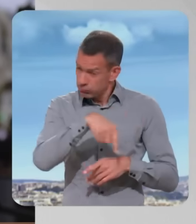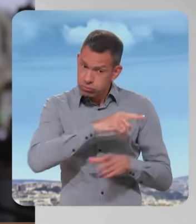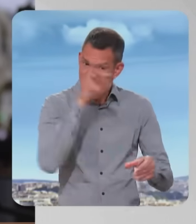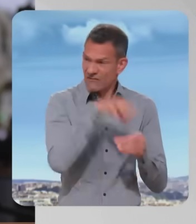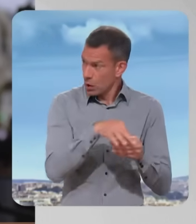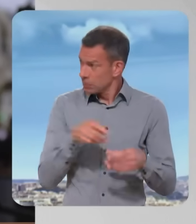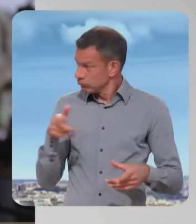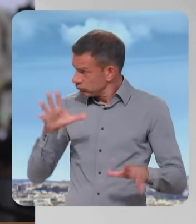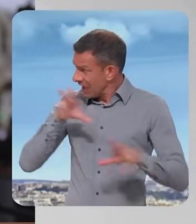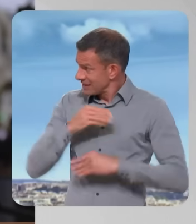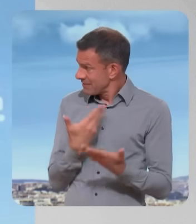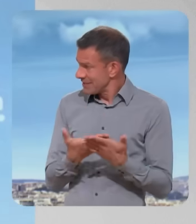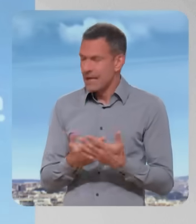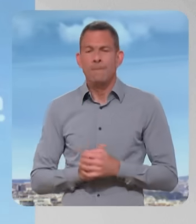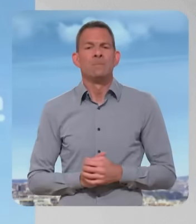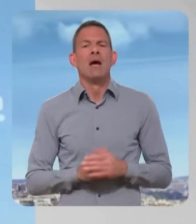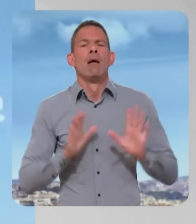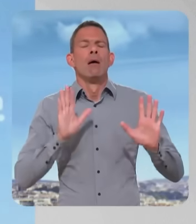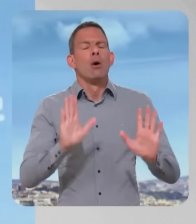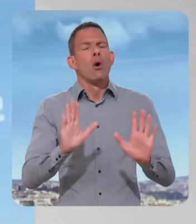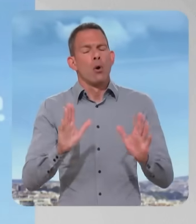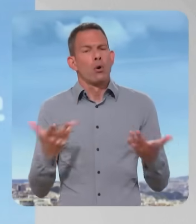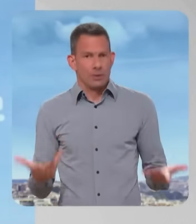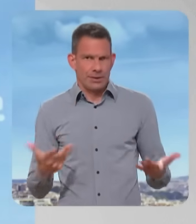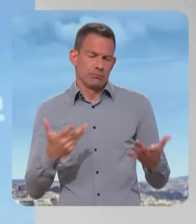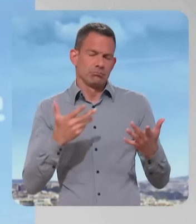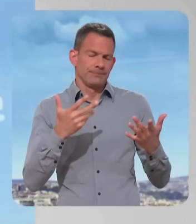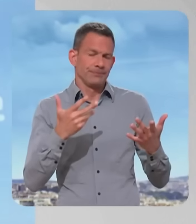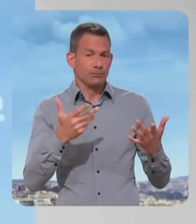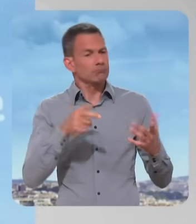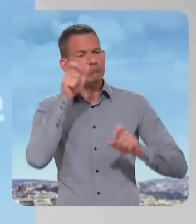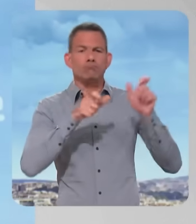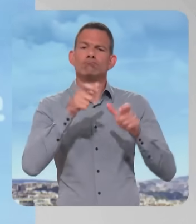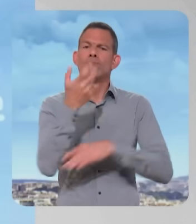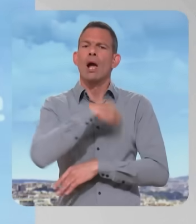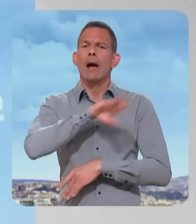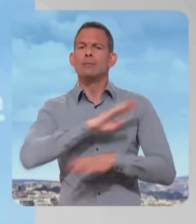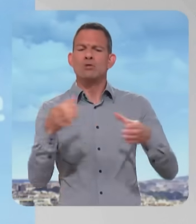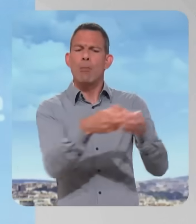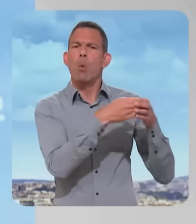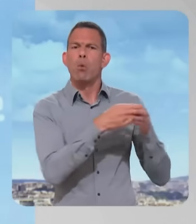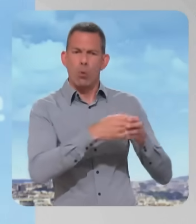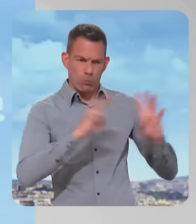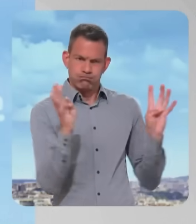Pour l'instant, c'est comme ça que ça a fonctionné dans les semaines précédentes et les mois précédents depuis 2022...